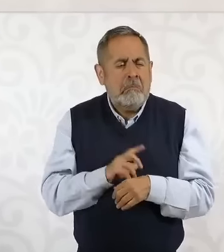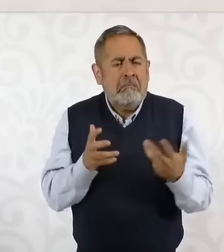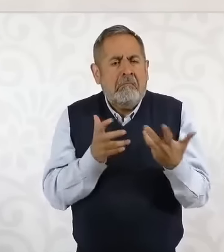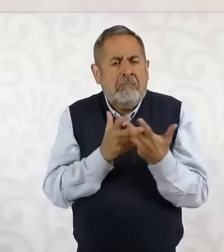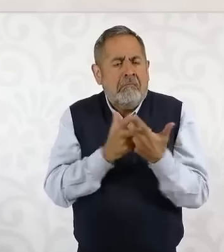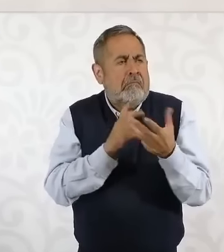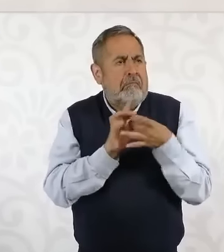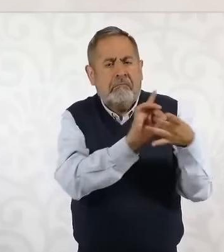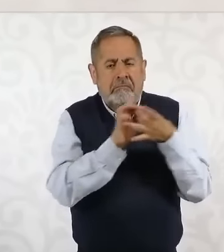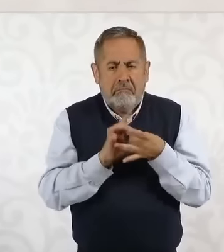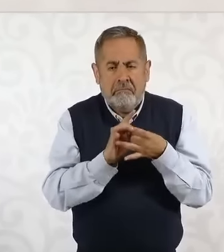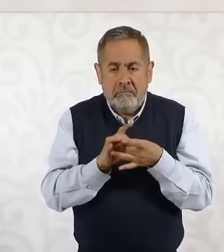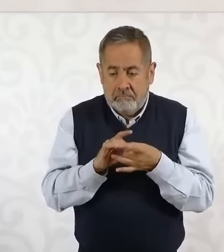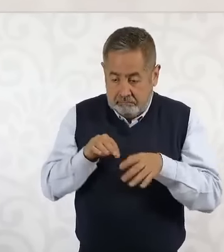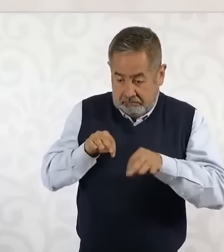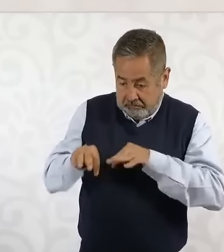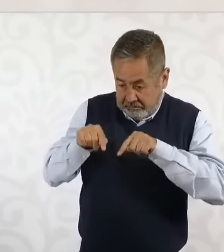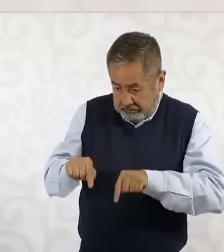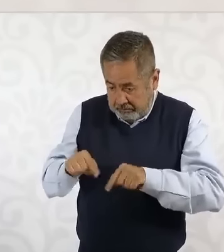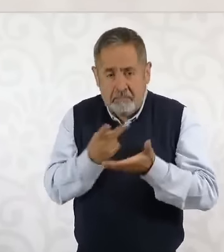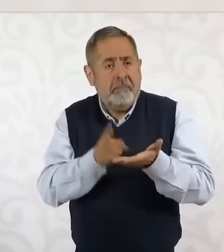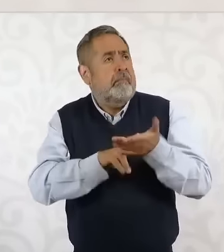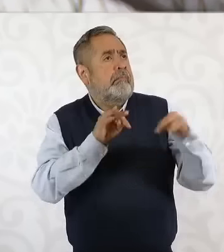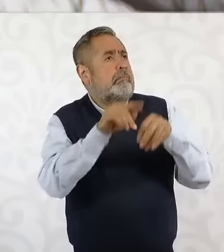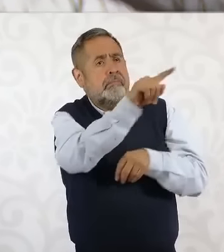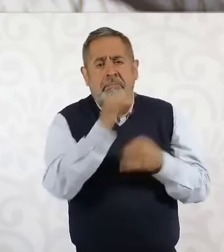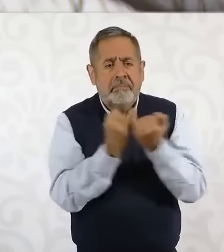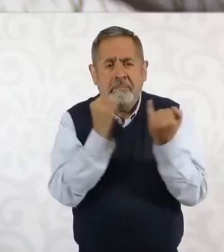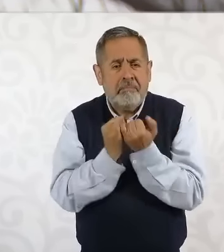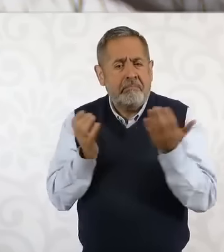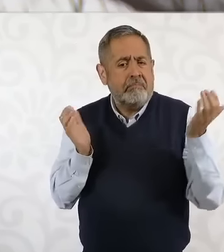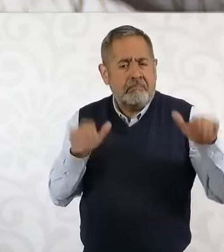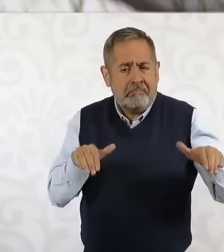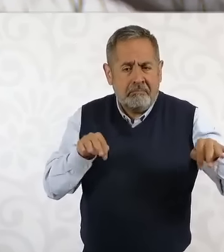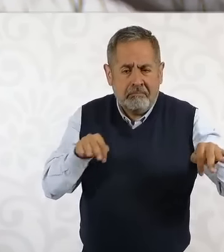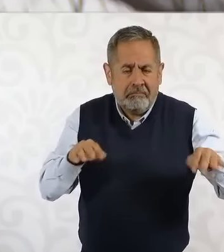genera un empleo aquí, también se genera un empleo allá. Sin embargo, ellos tienen una visión de que